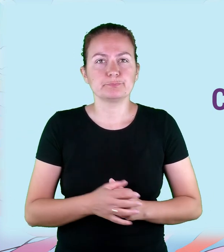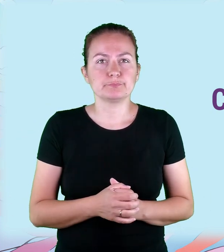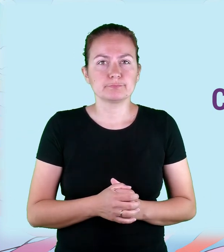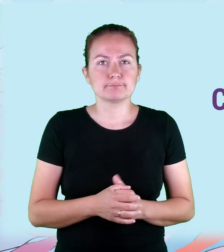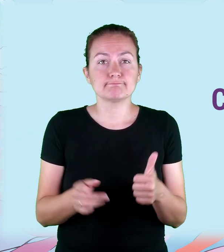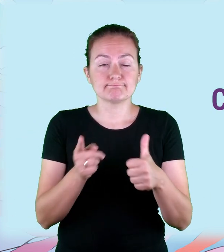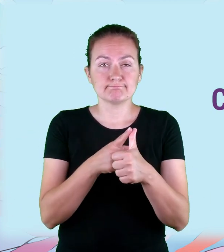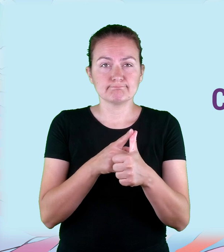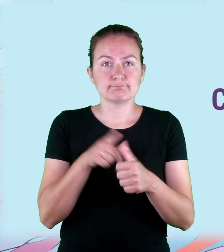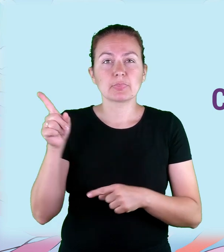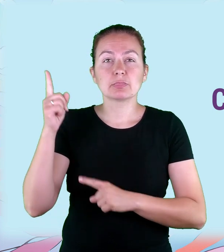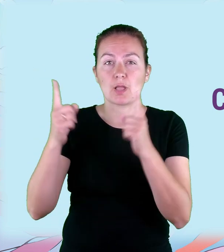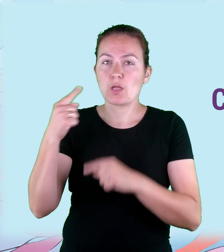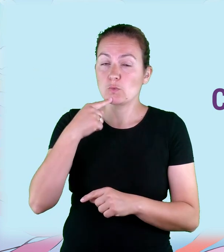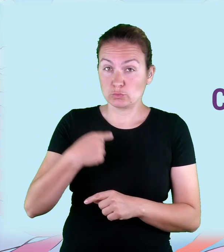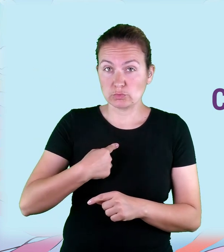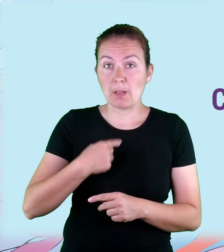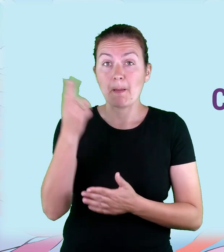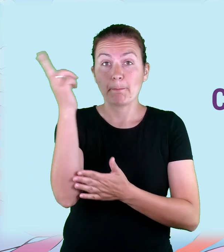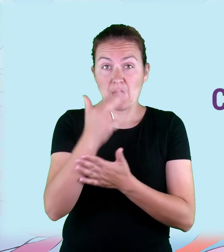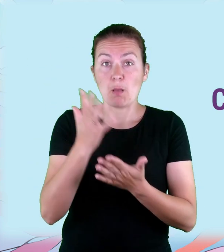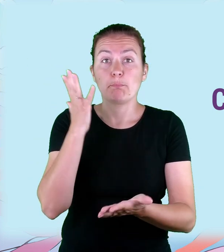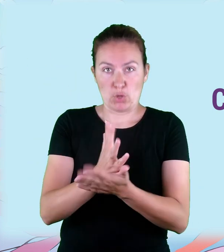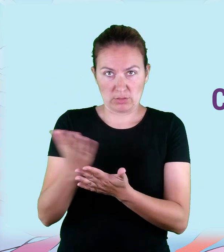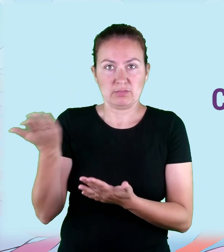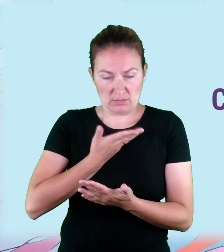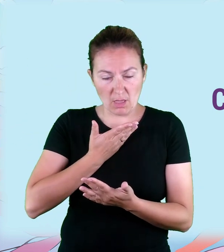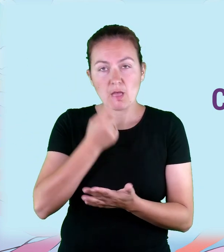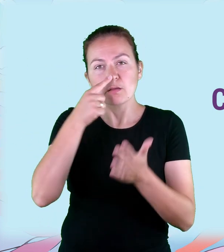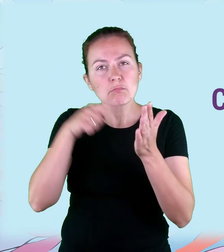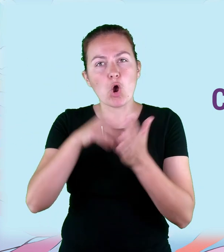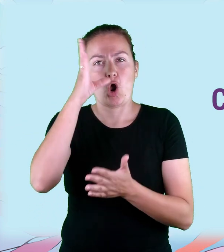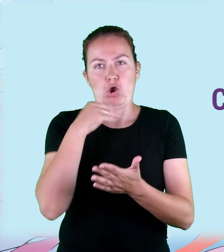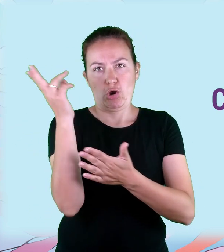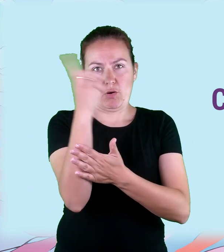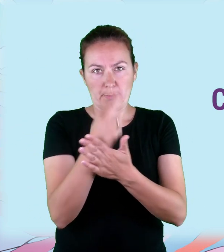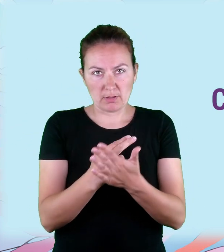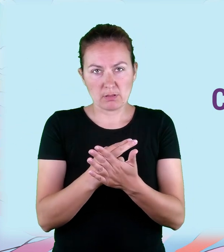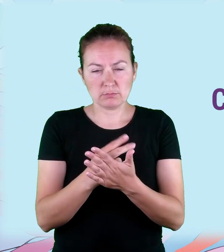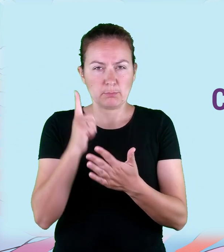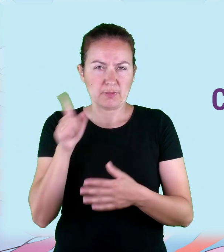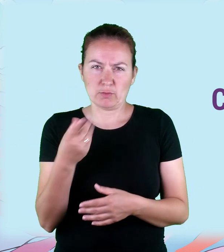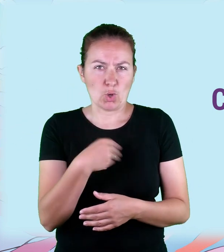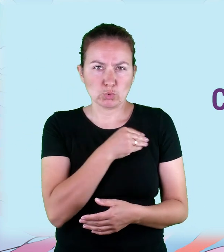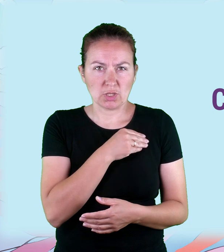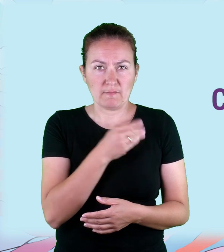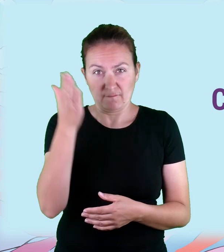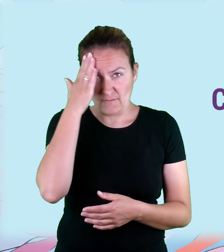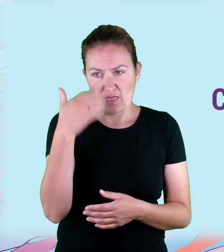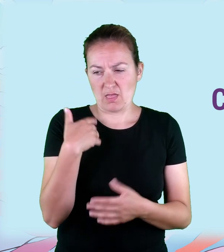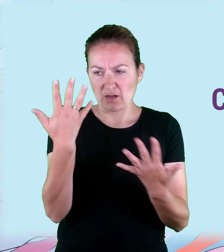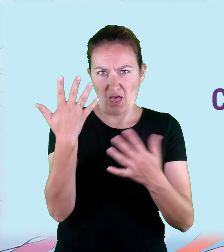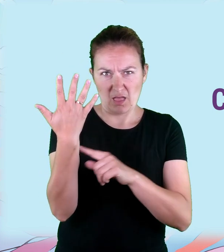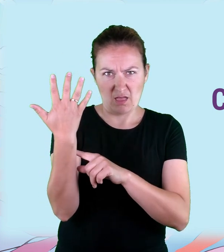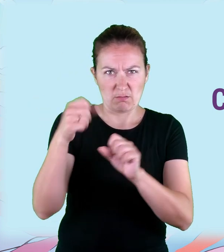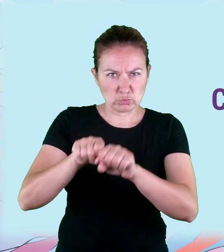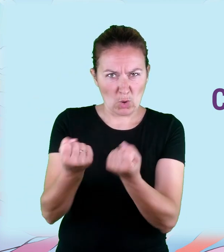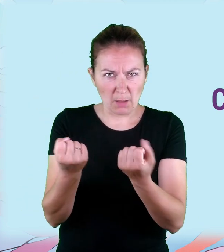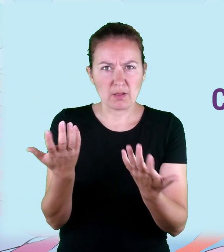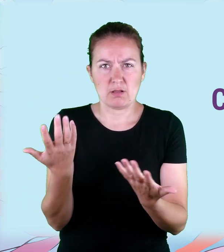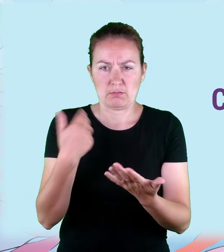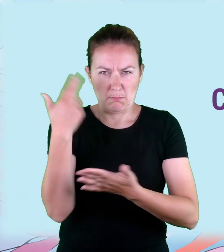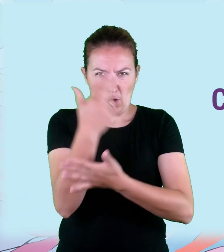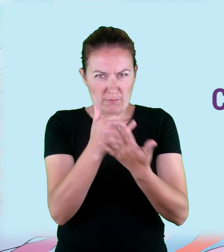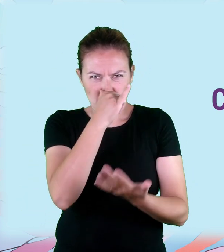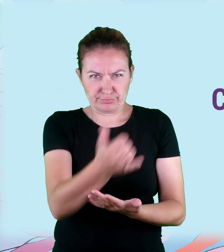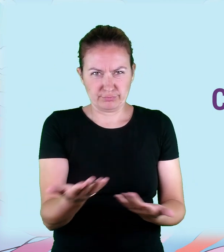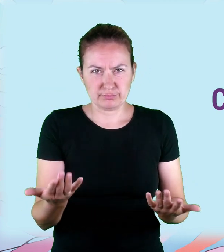1. Nauczyciel powiedział, że wstawi mi 5 z plastyki, jeśli namaluję obraz. To był cios poniżej pasa. On wie, że mam złamaną rękę i nie dam rady nic namalować.